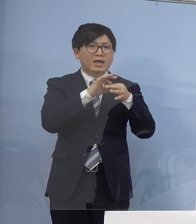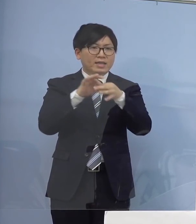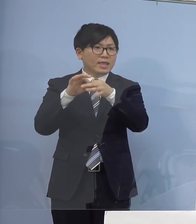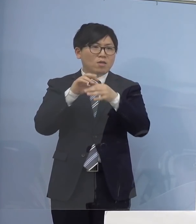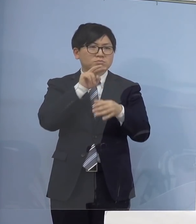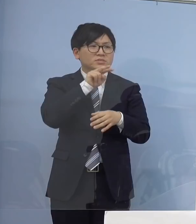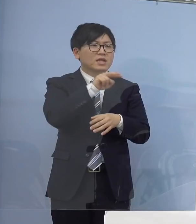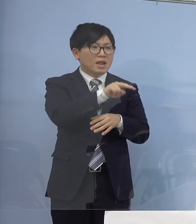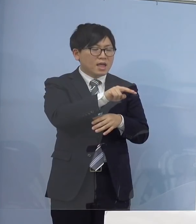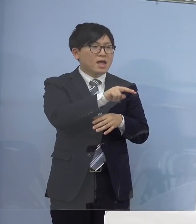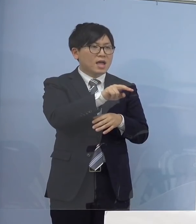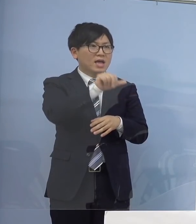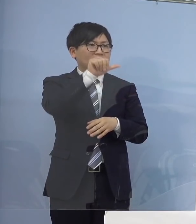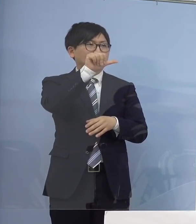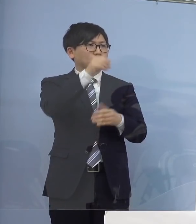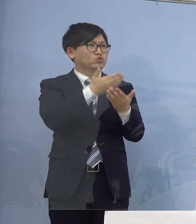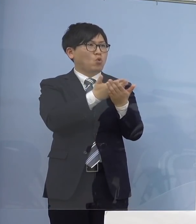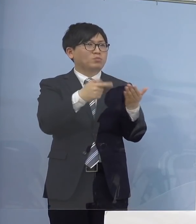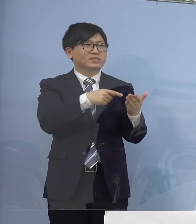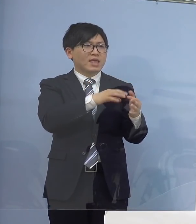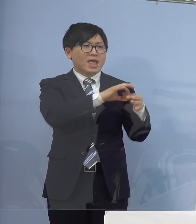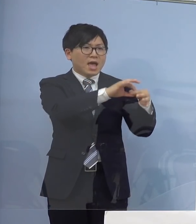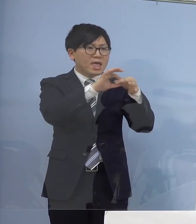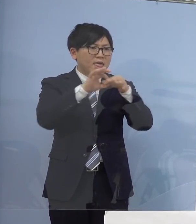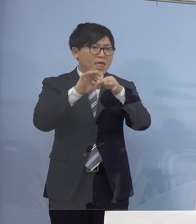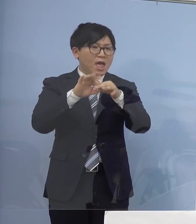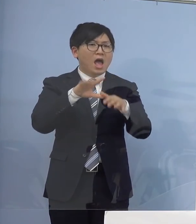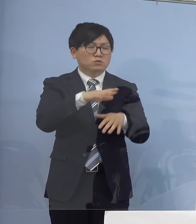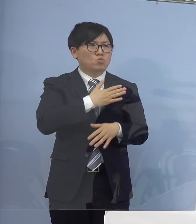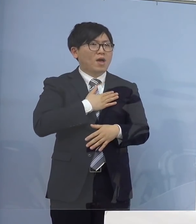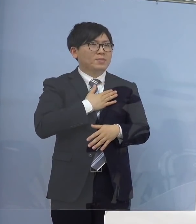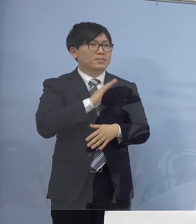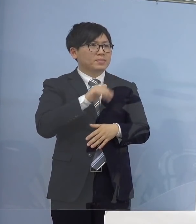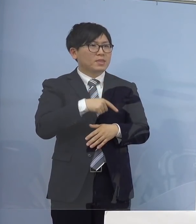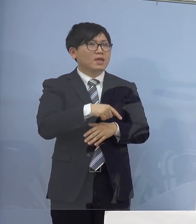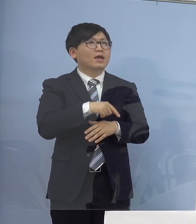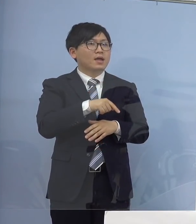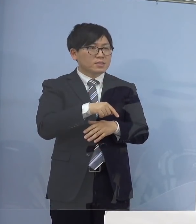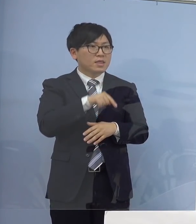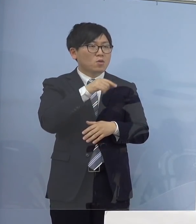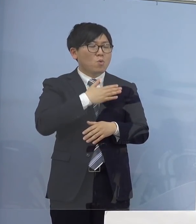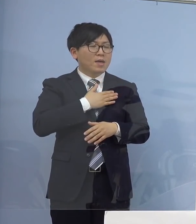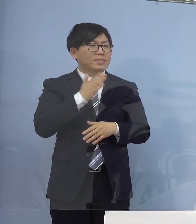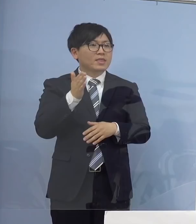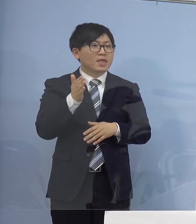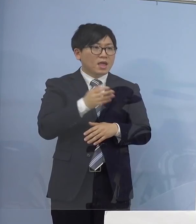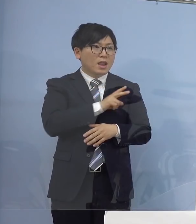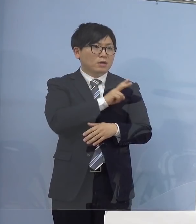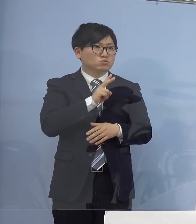これはいかんということで 2日後にかけさせていただくという形を取らせていただき